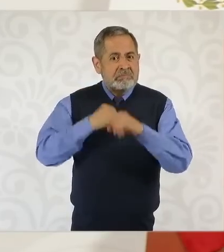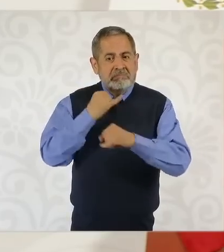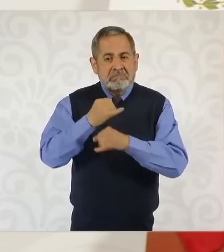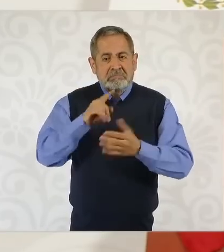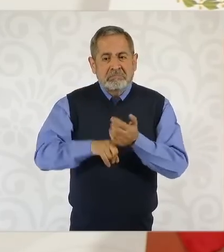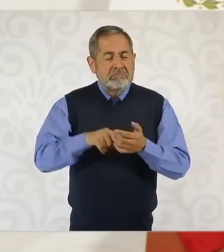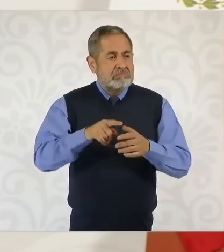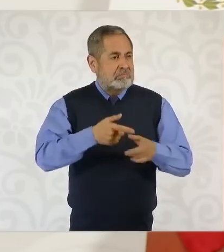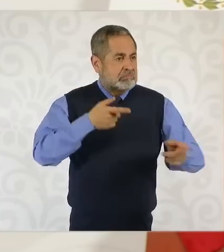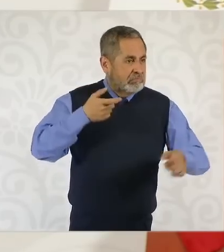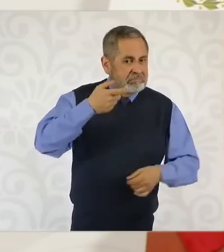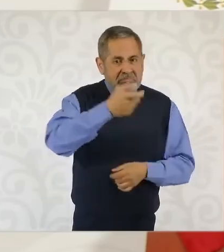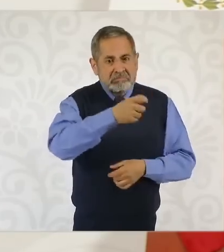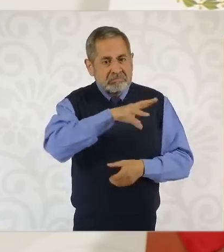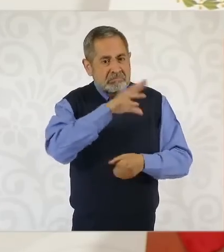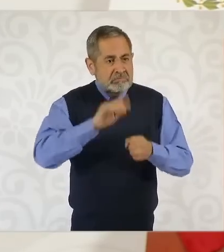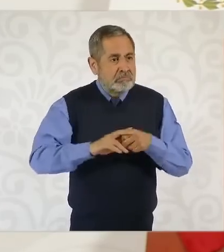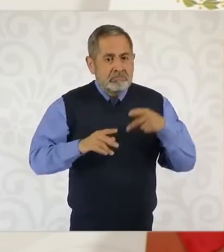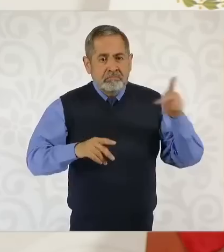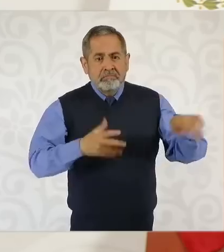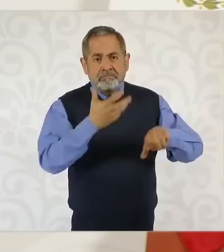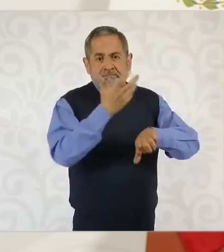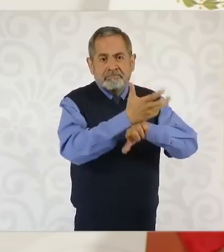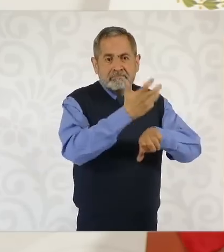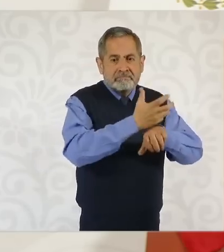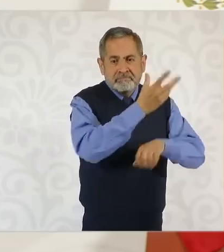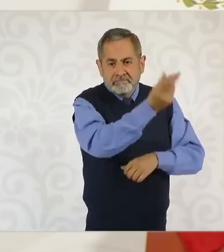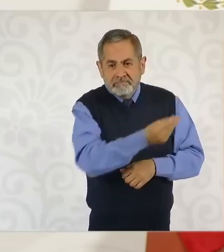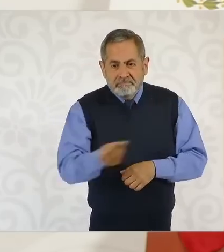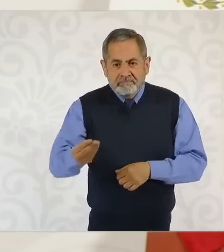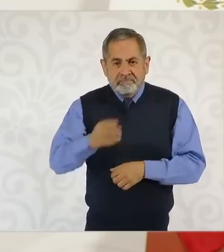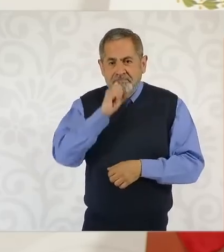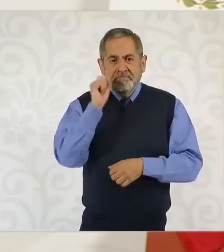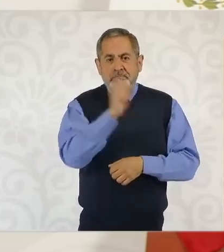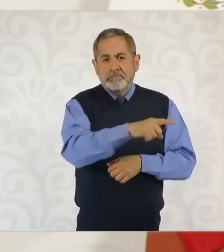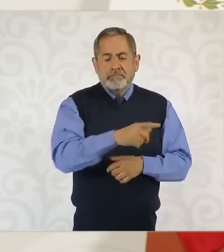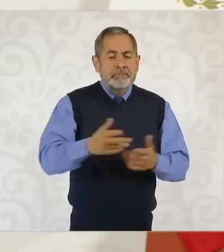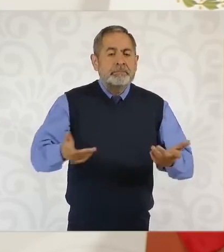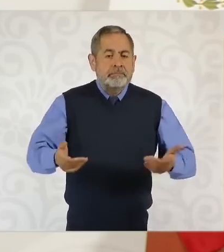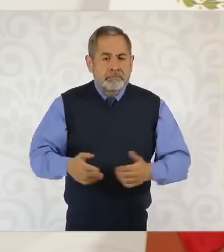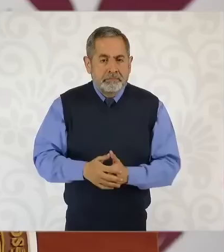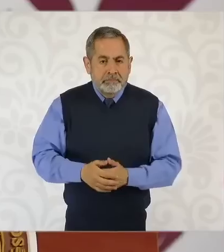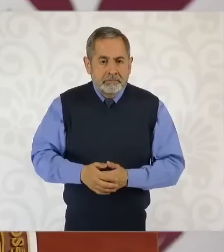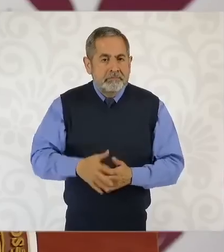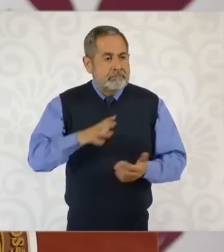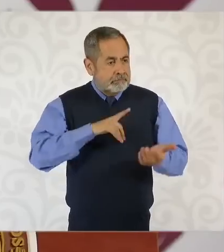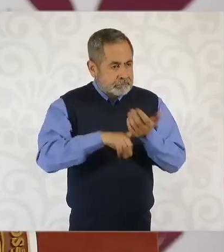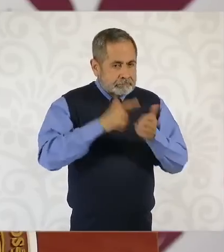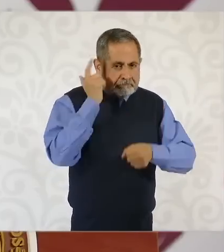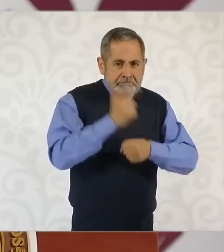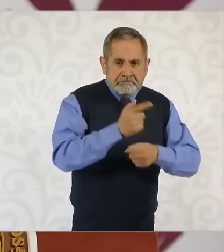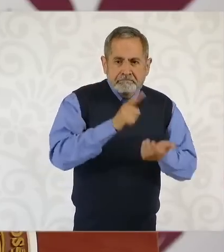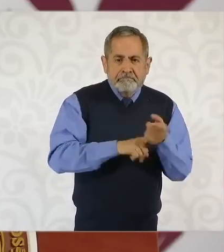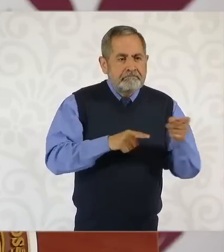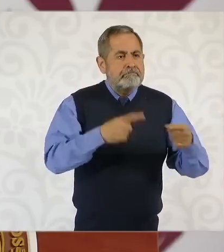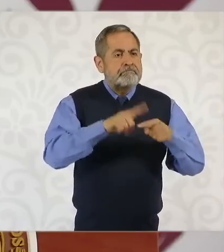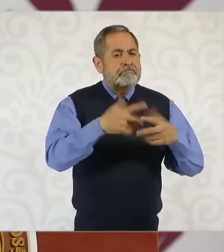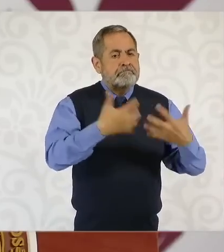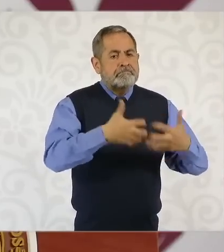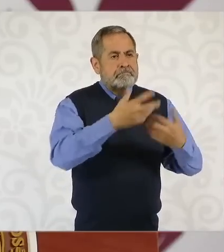armas que ha sido trazado por el productor O sea que hay traz habilidades del productor